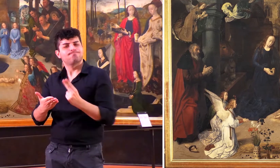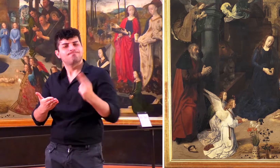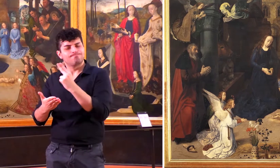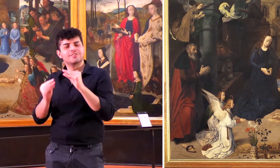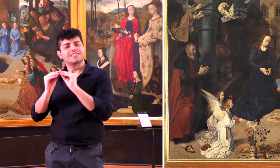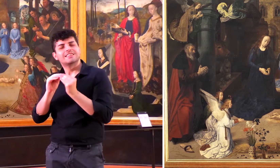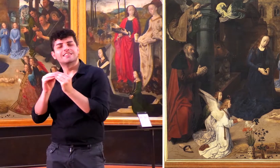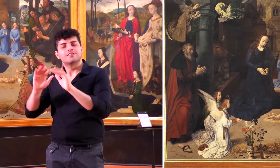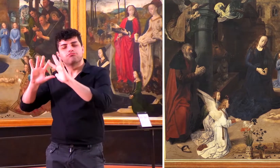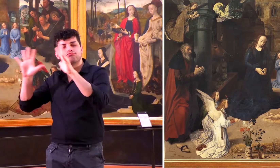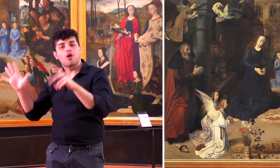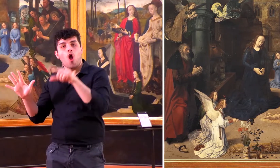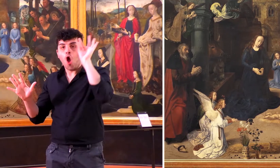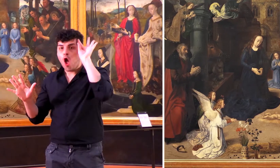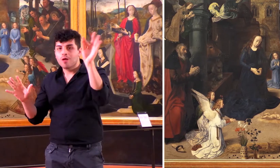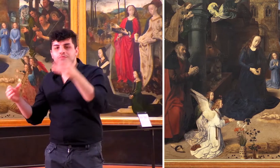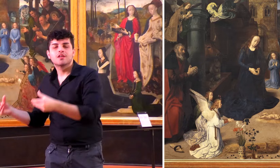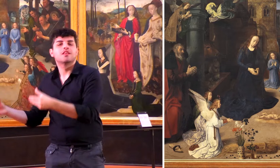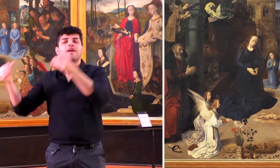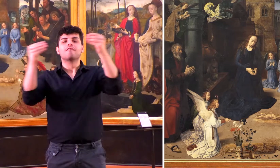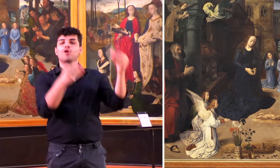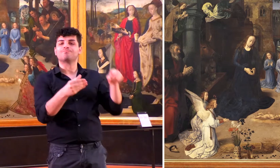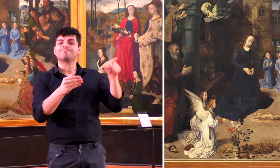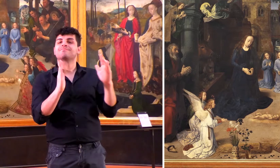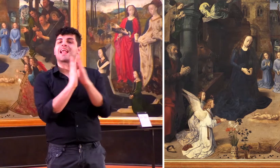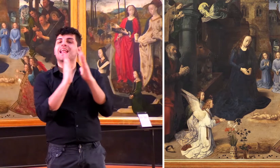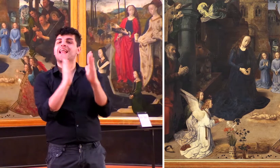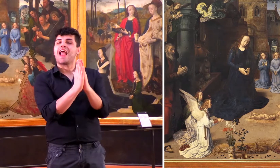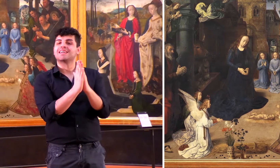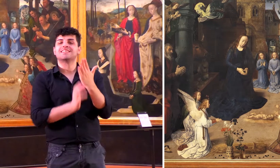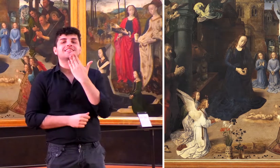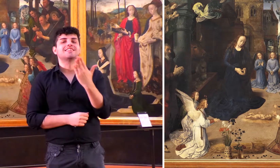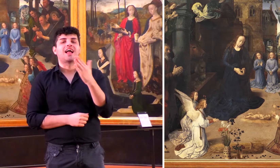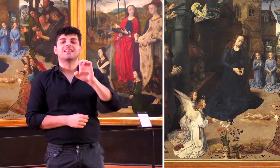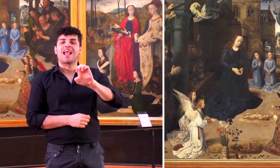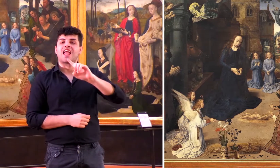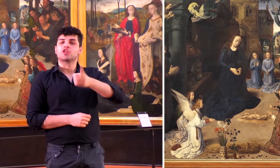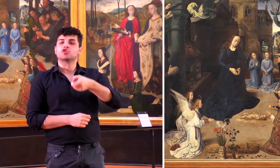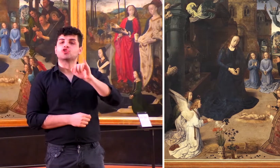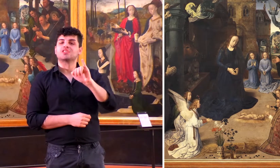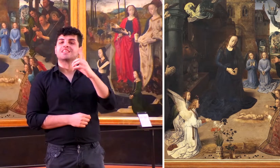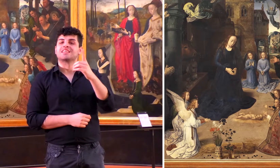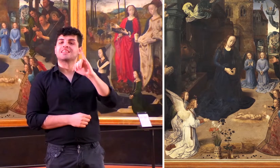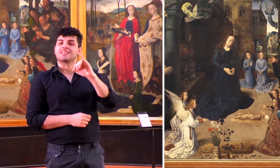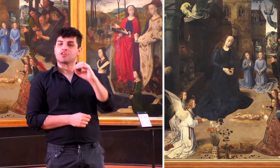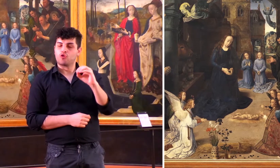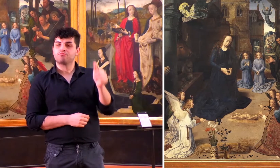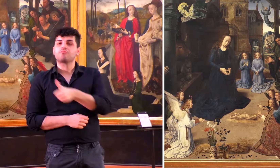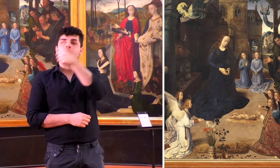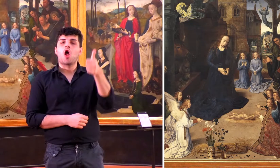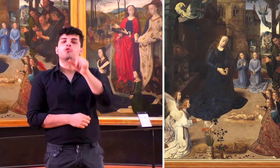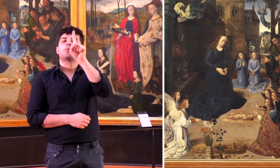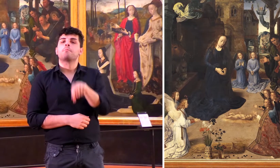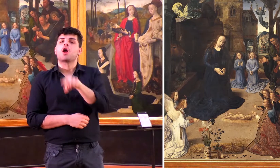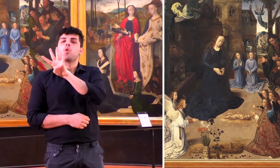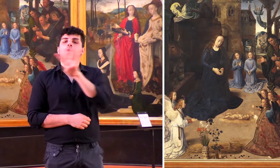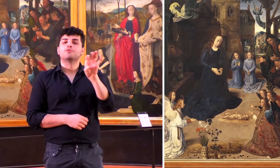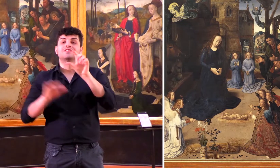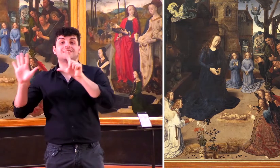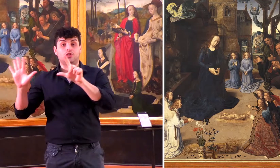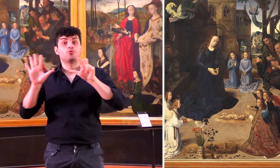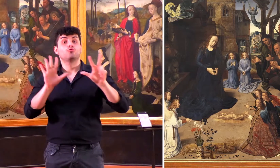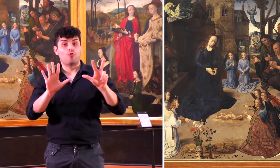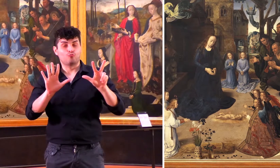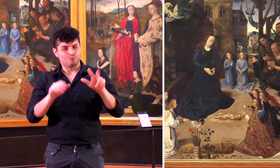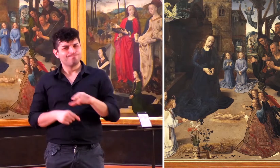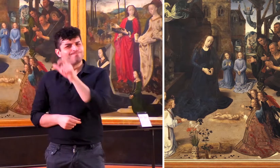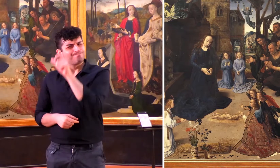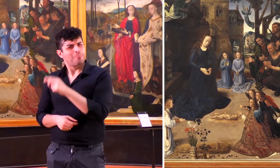Il quadro era destinato ad essere esposto nella Chiesa di Sant’Egidio nell’anno 1478.